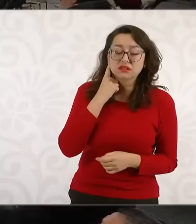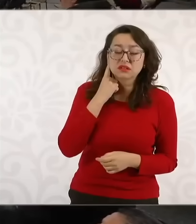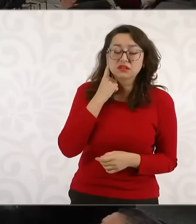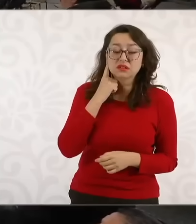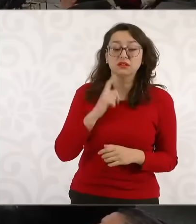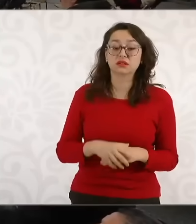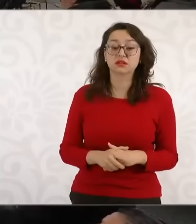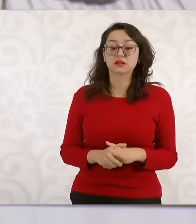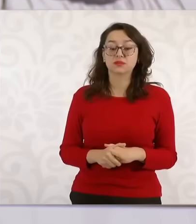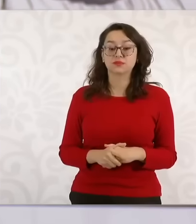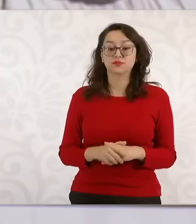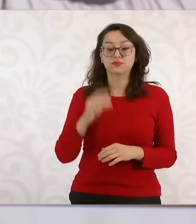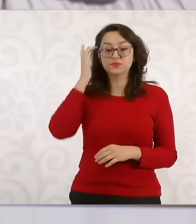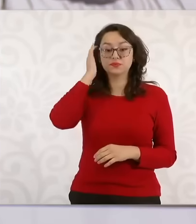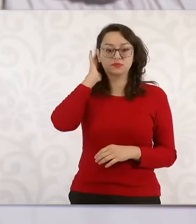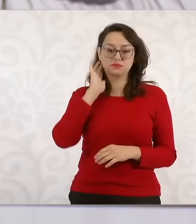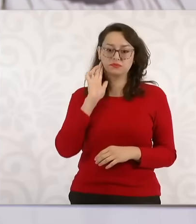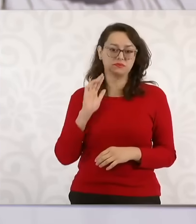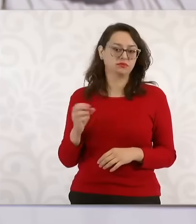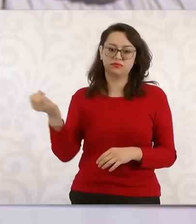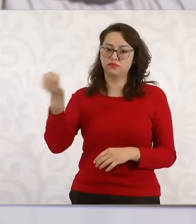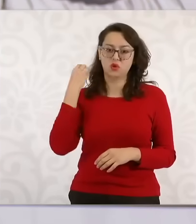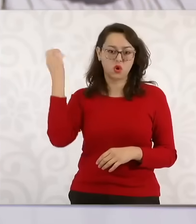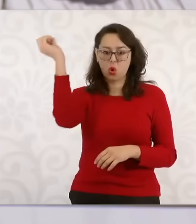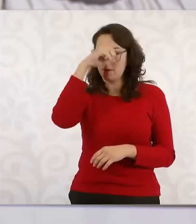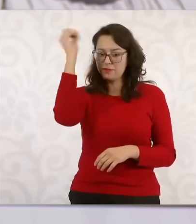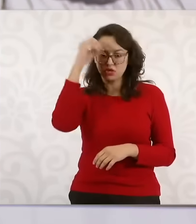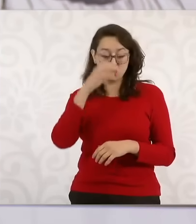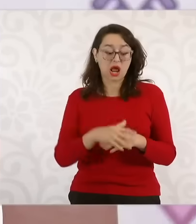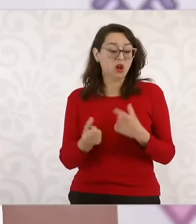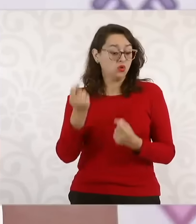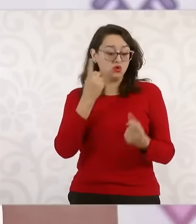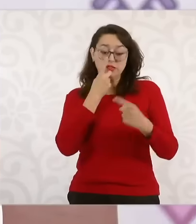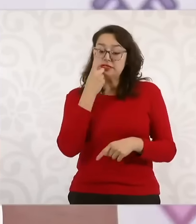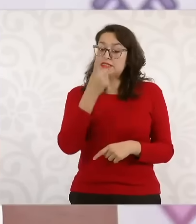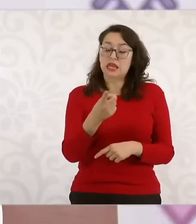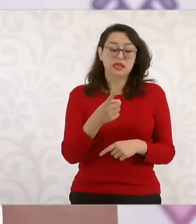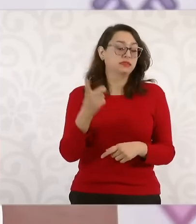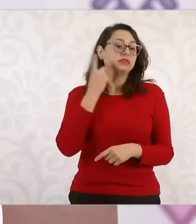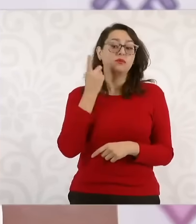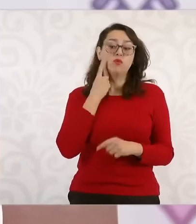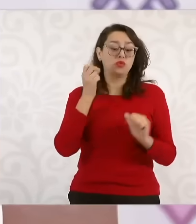es que hubo muchas opiniones desde quien dice que debe haber 300 diputados y diputadas nada más de